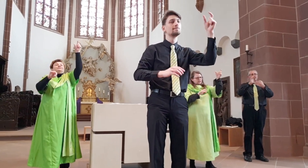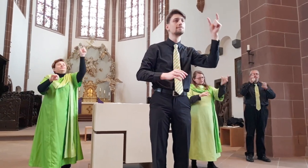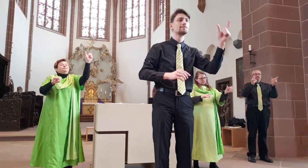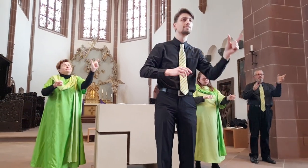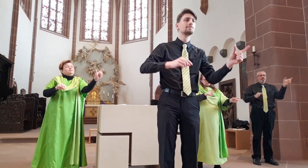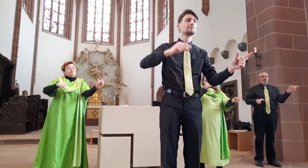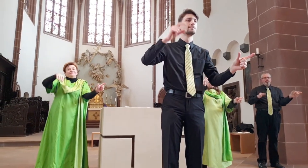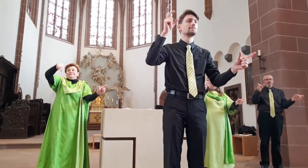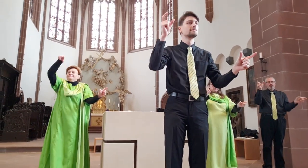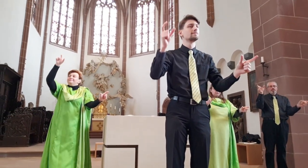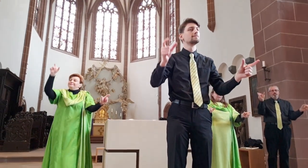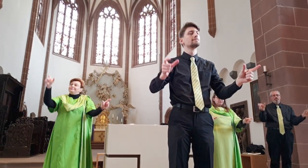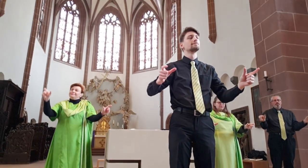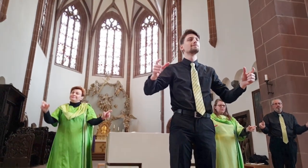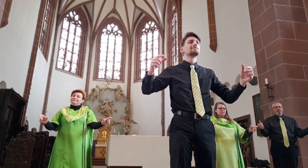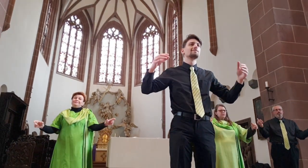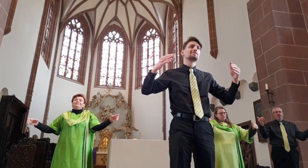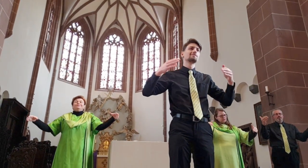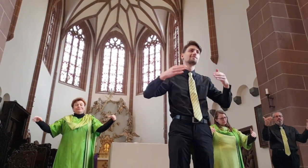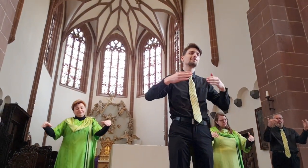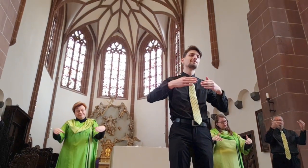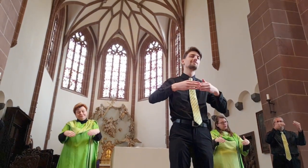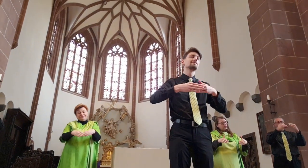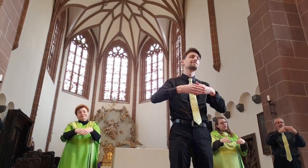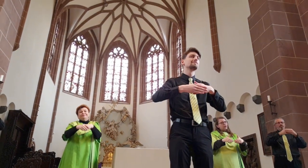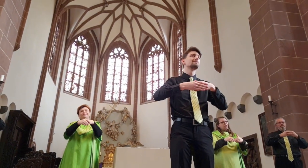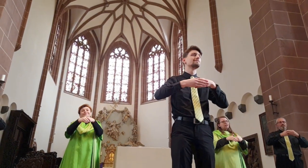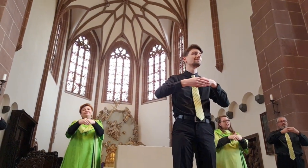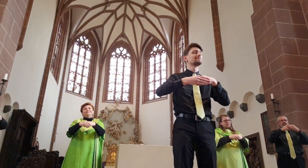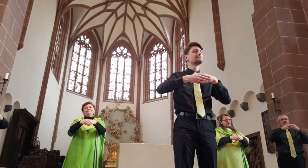Aus zwei Fremden werden Freunde,